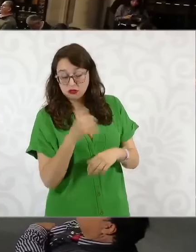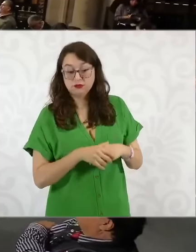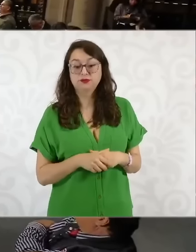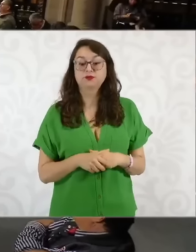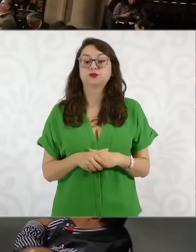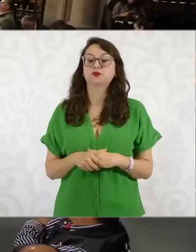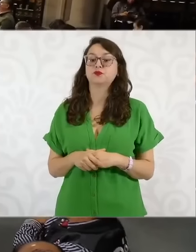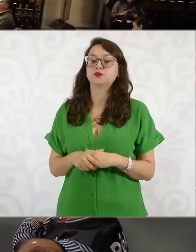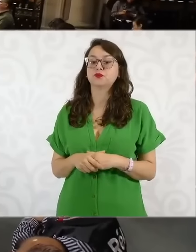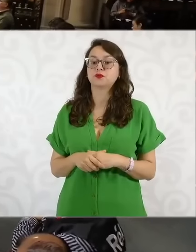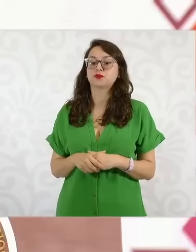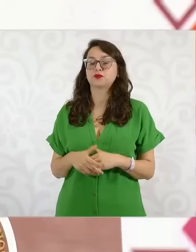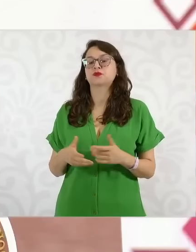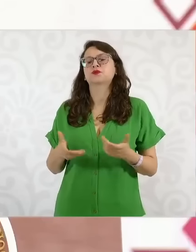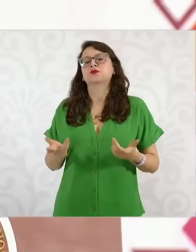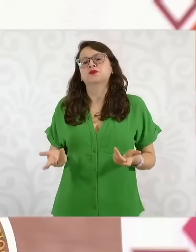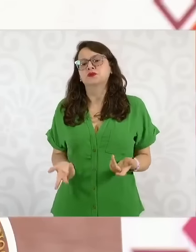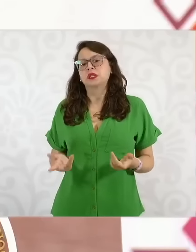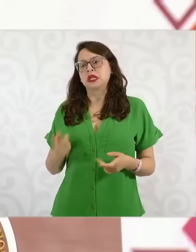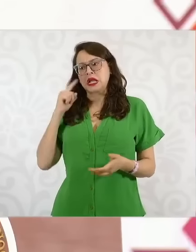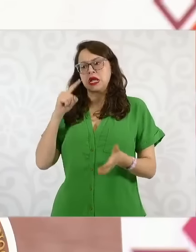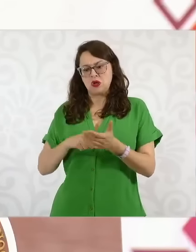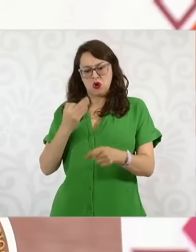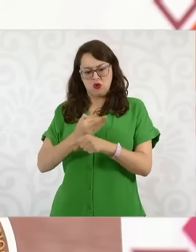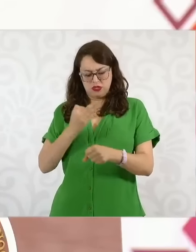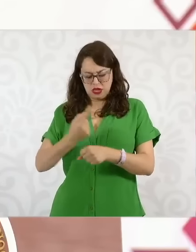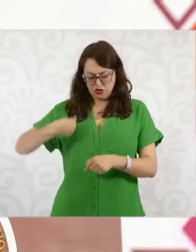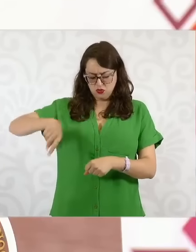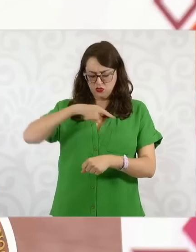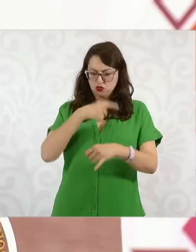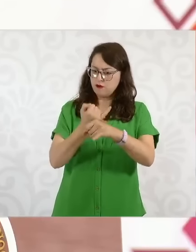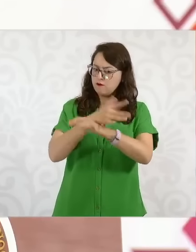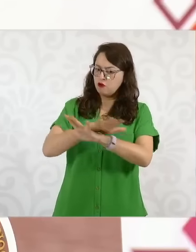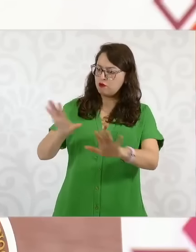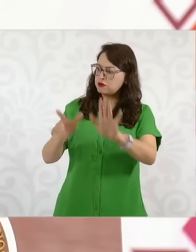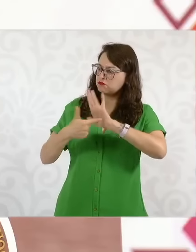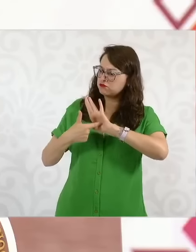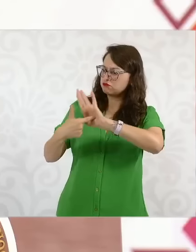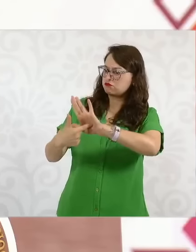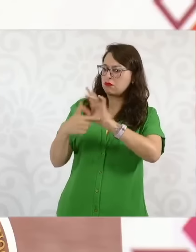Creo que los datos eh que mostramos hoy esta mañana en materia de inversión extranjera, en